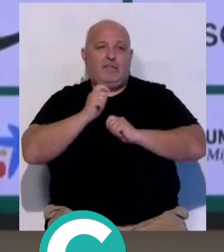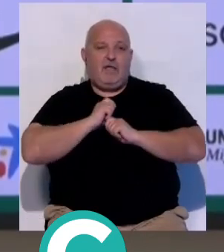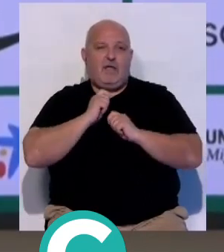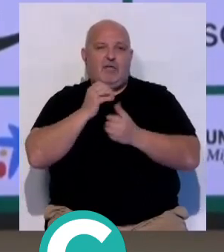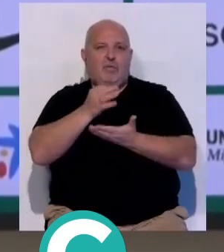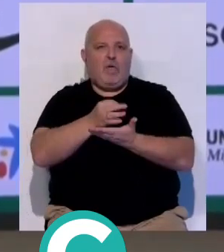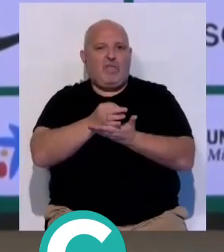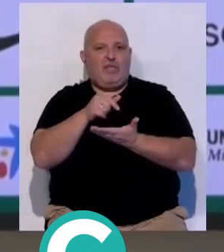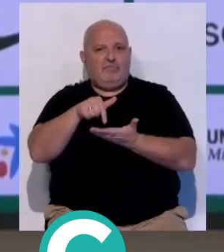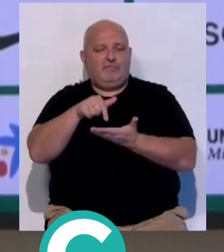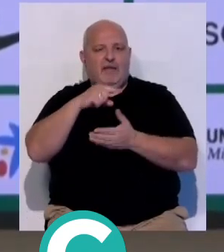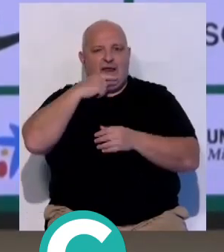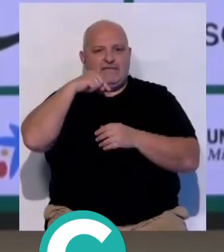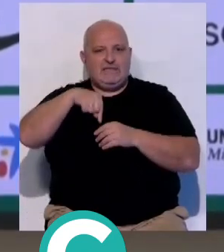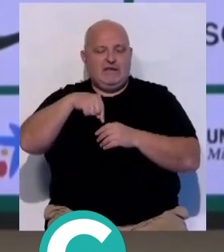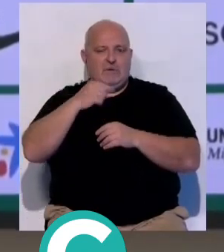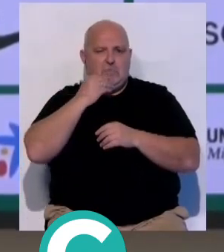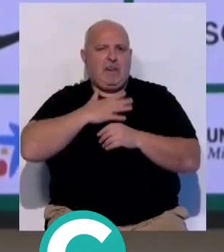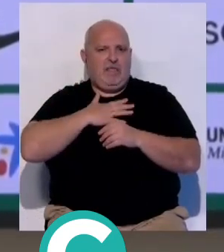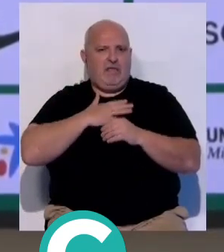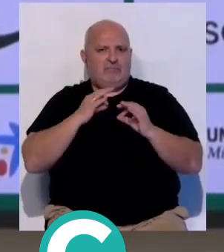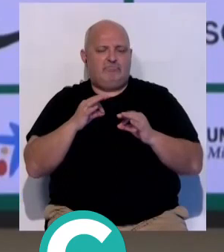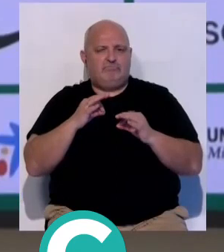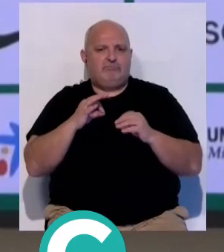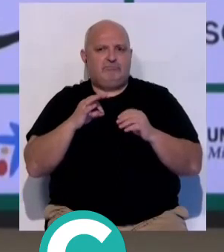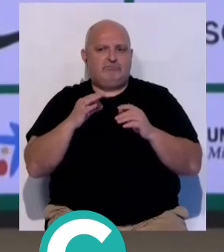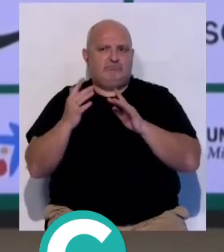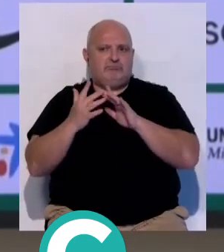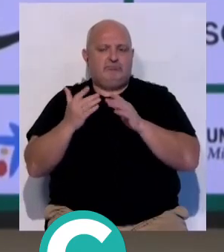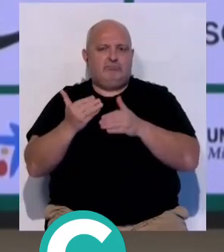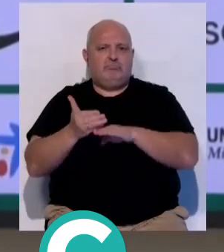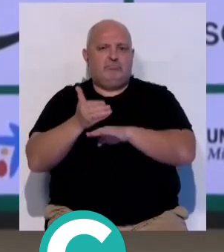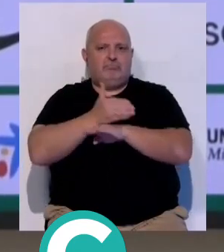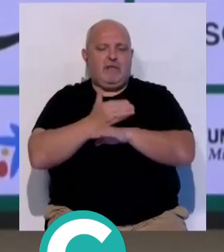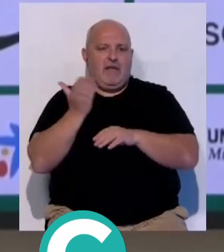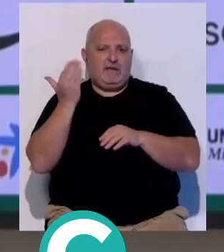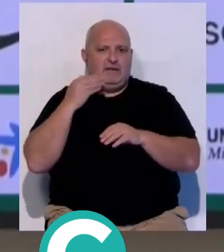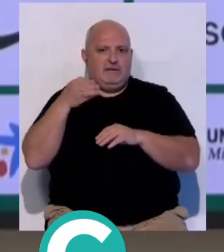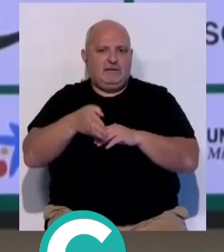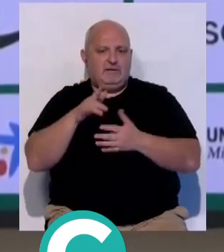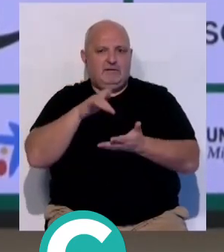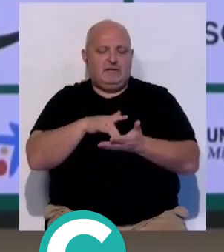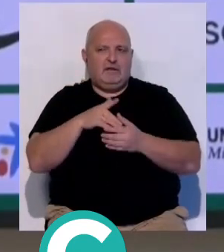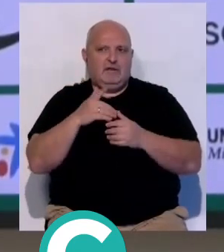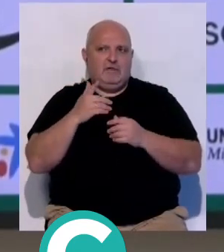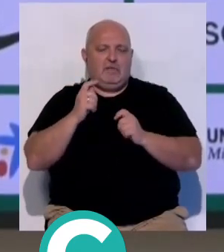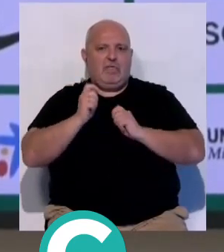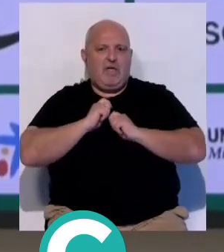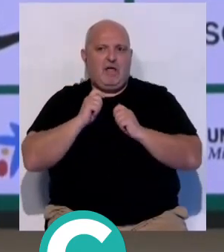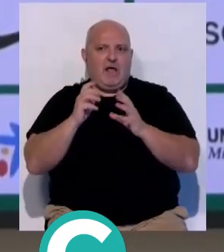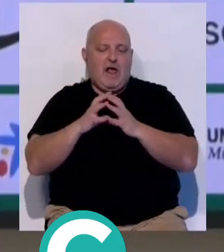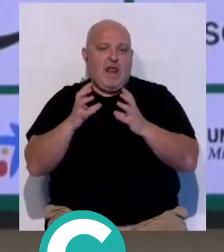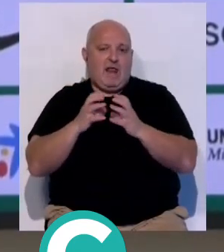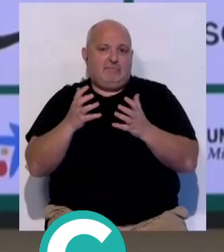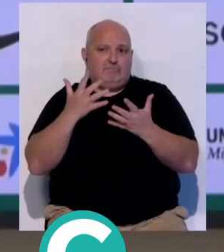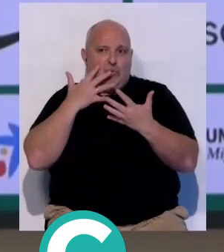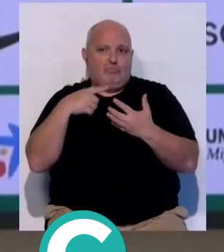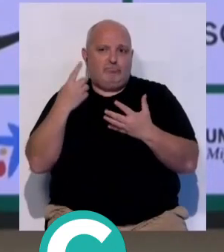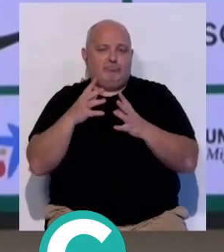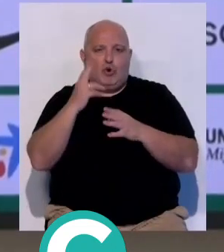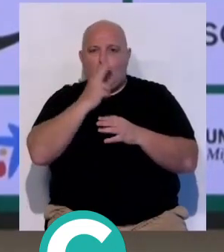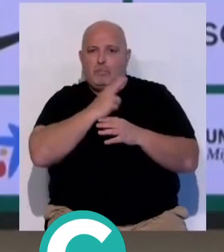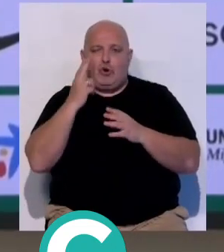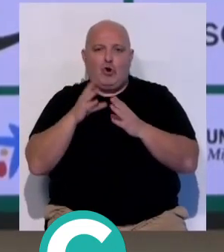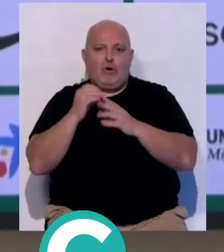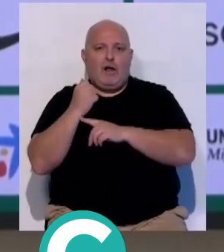humilde en la reunión que pudimos asistir ayer muy apasionada muy comprometida muy identificada